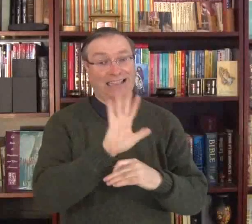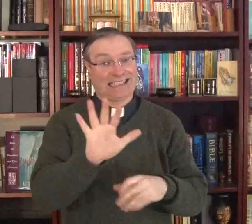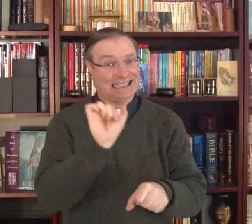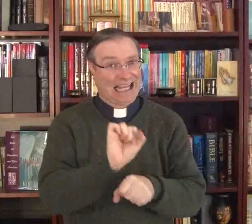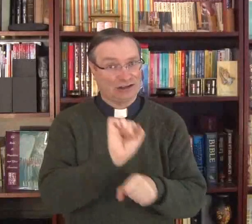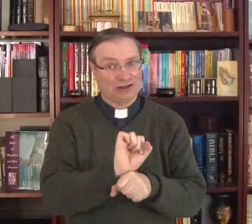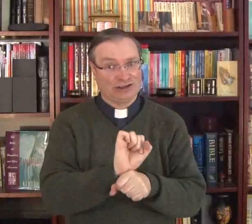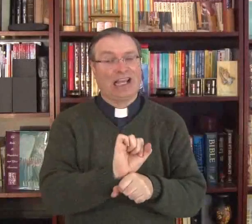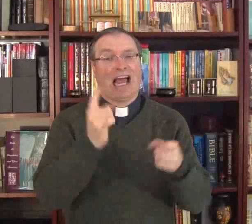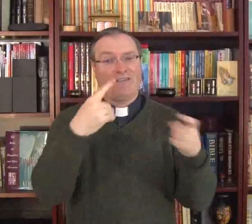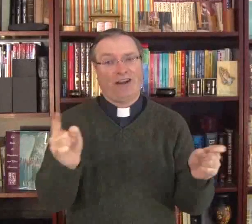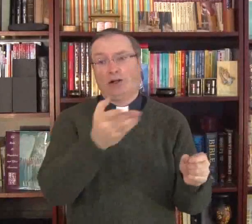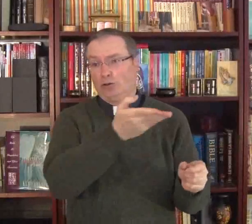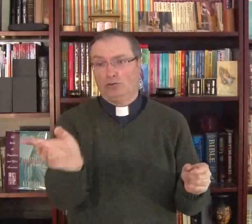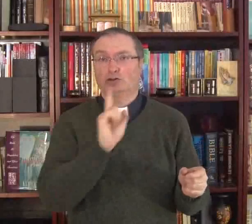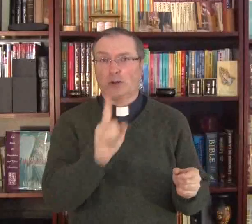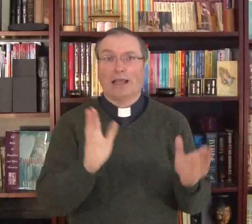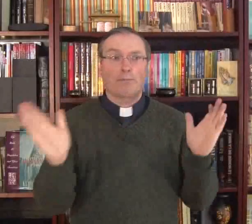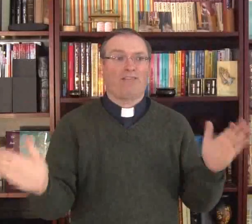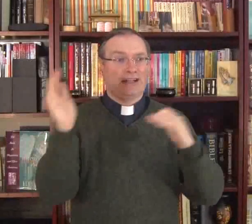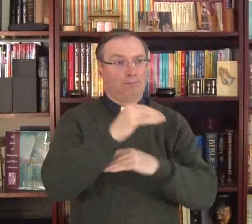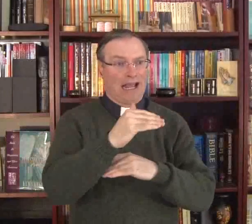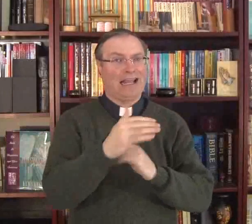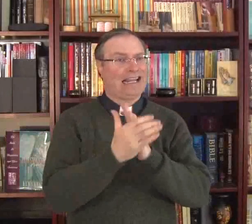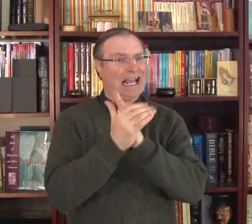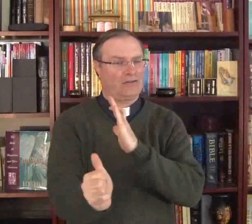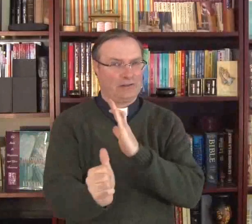sa tâche afin que vous soyez parfaitement qualifiés,